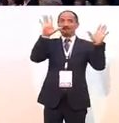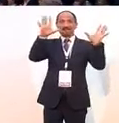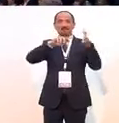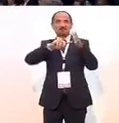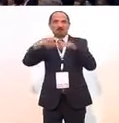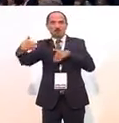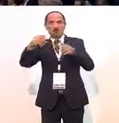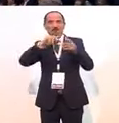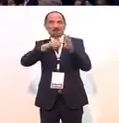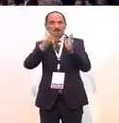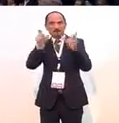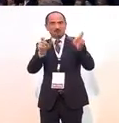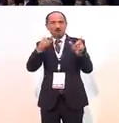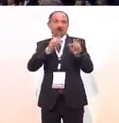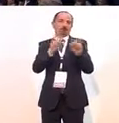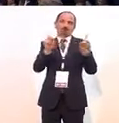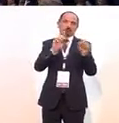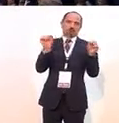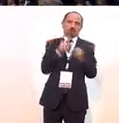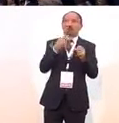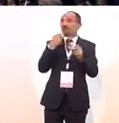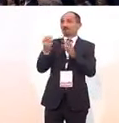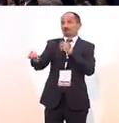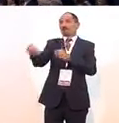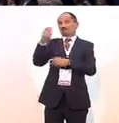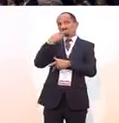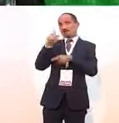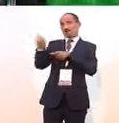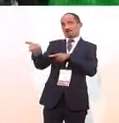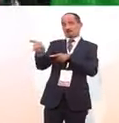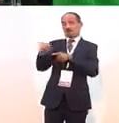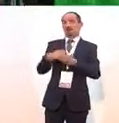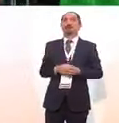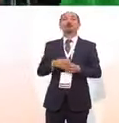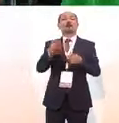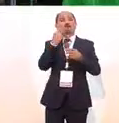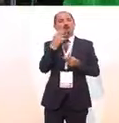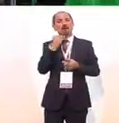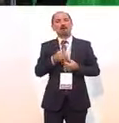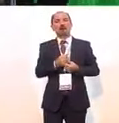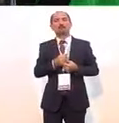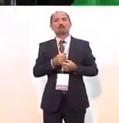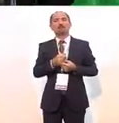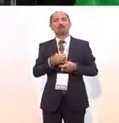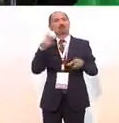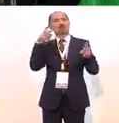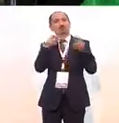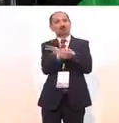io, però… ce lo dicano. Vogliamo togliere la quattordicesima a tre